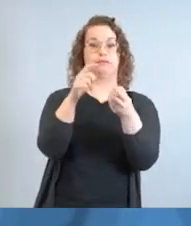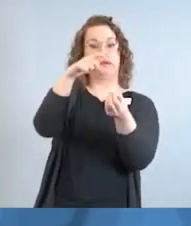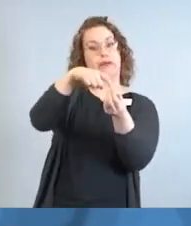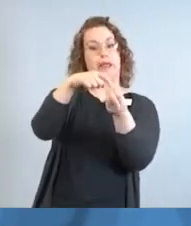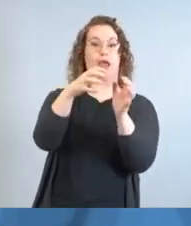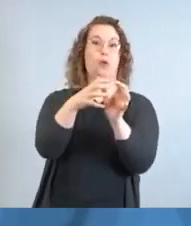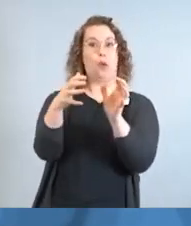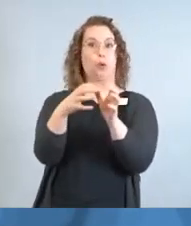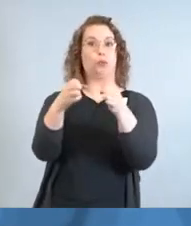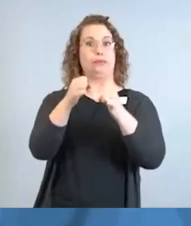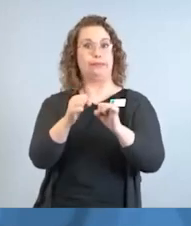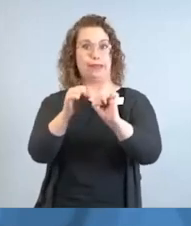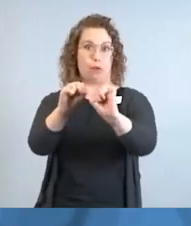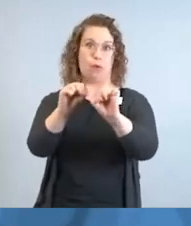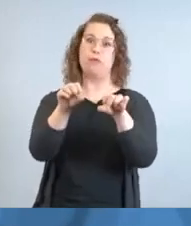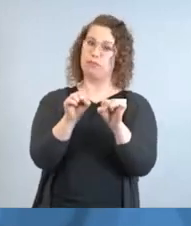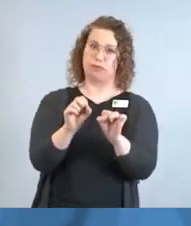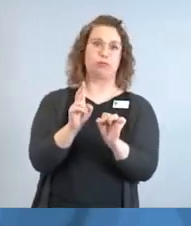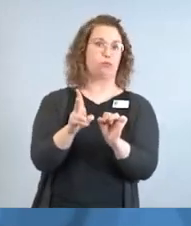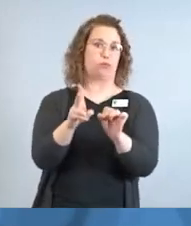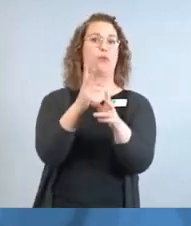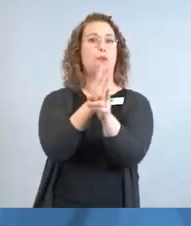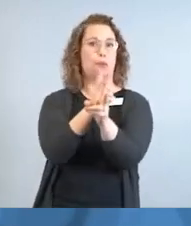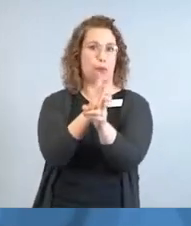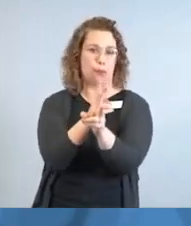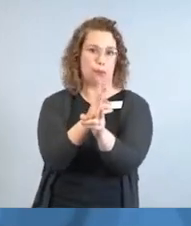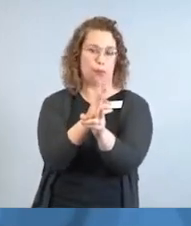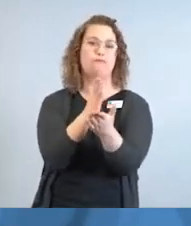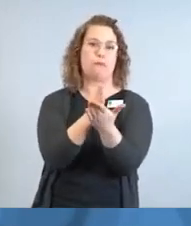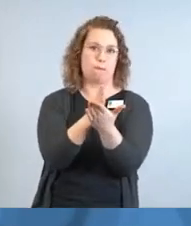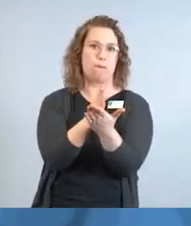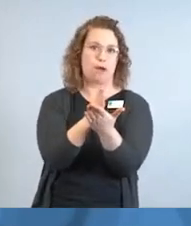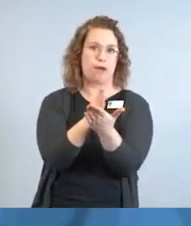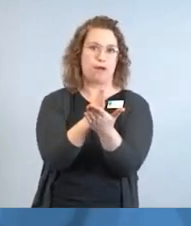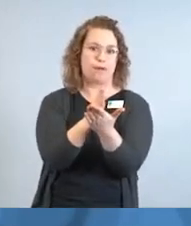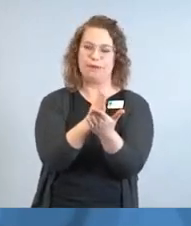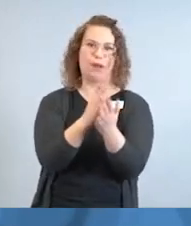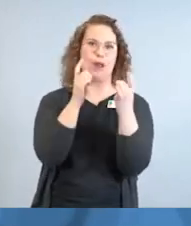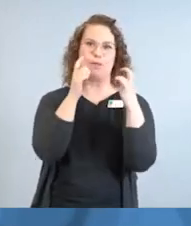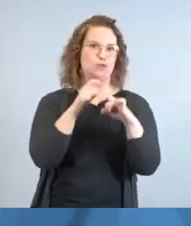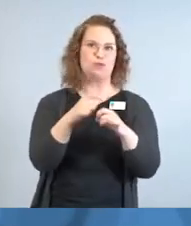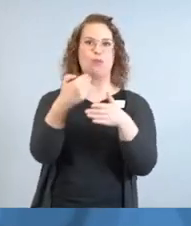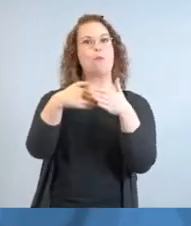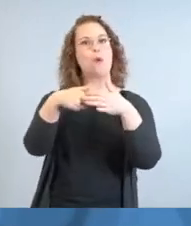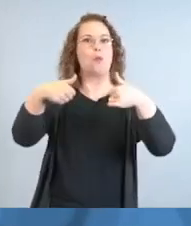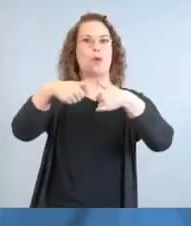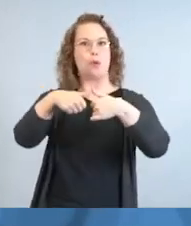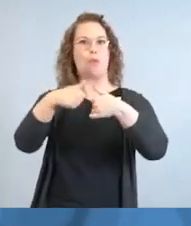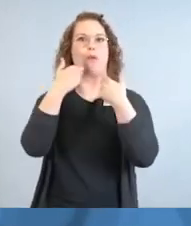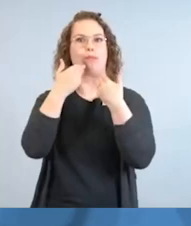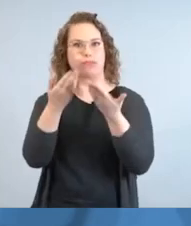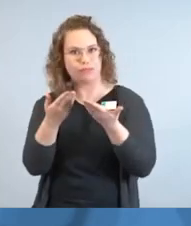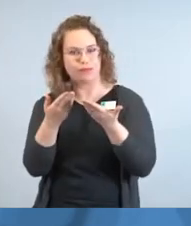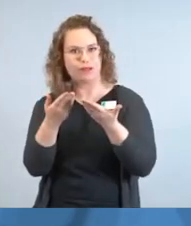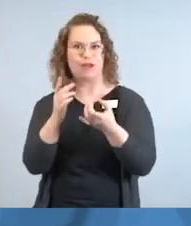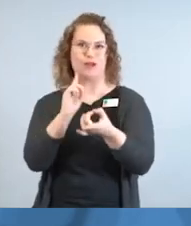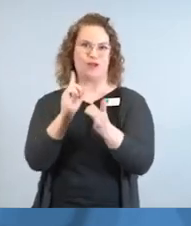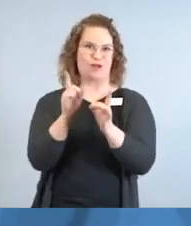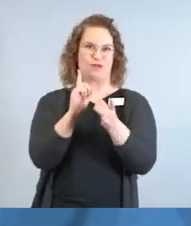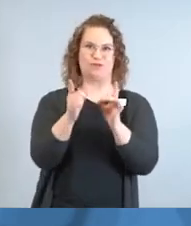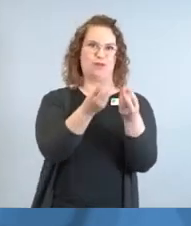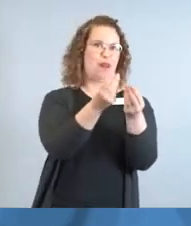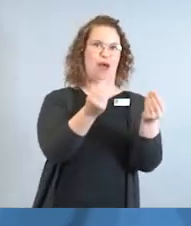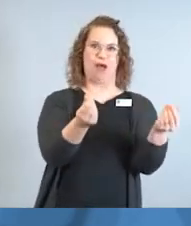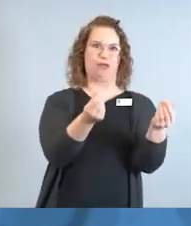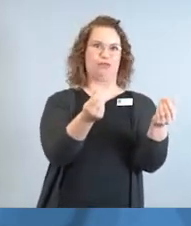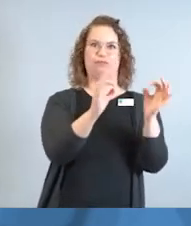Nämä kuuluvat normaaleihin asioihin, jotka tarkistetaan ennen kuin myyntilupa myönnetään. Kelvoton tuote ei tule markkinoille.